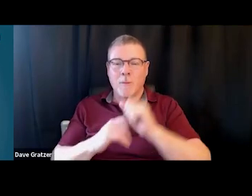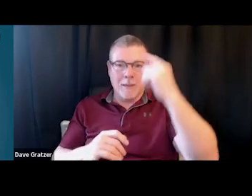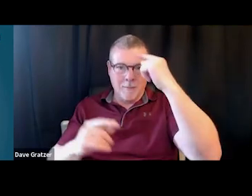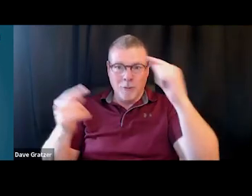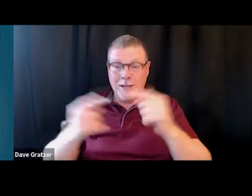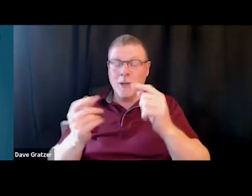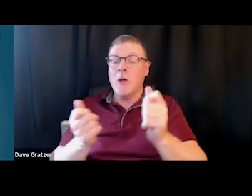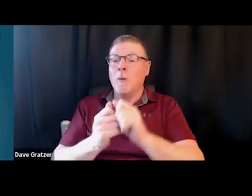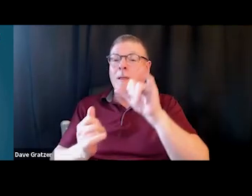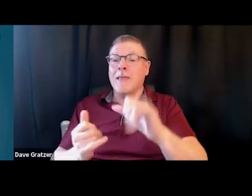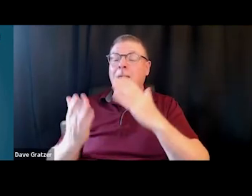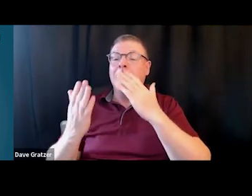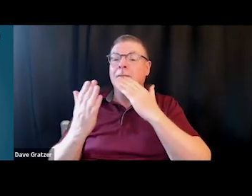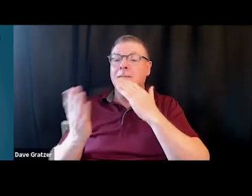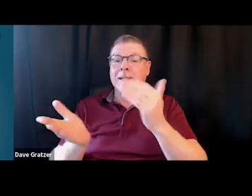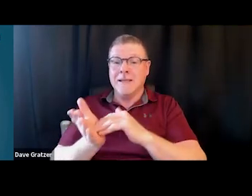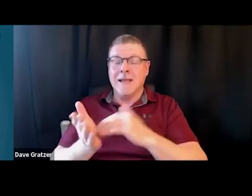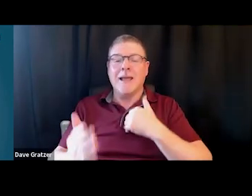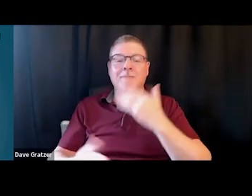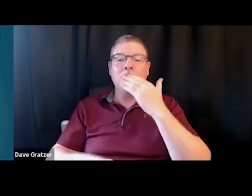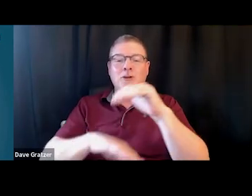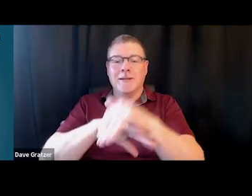Con eso, gracias nuevamente y que tengan una excelente tarde.